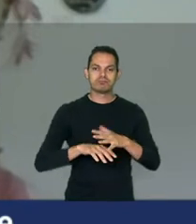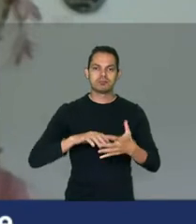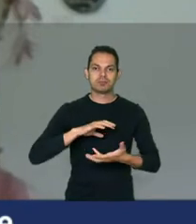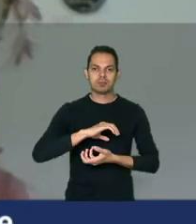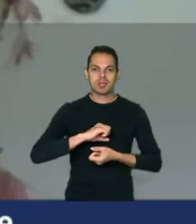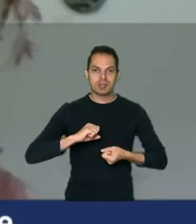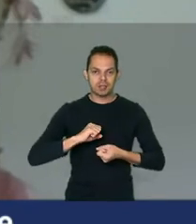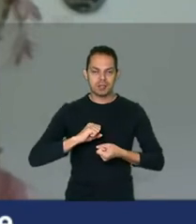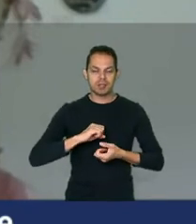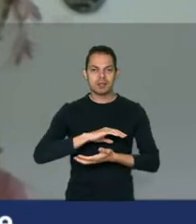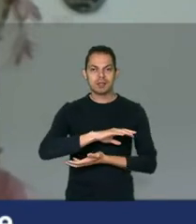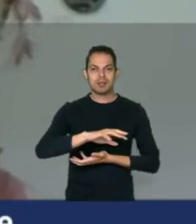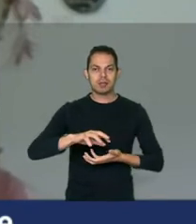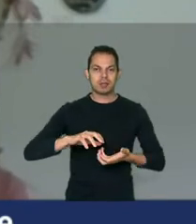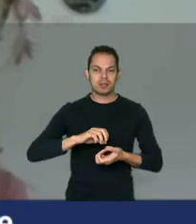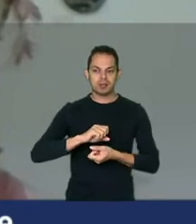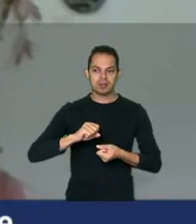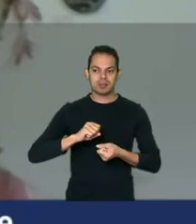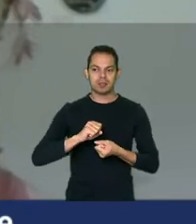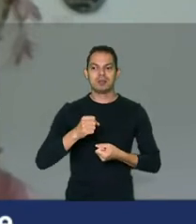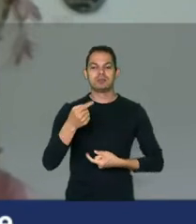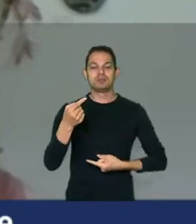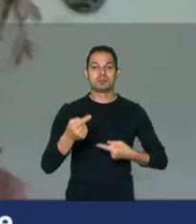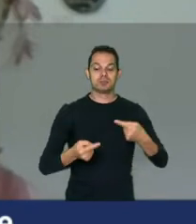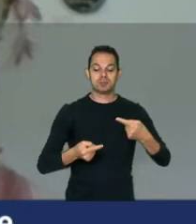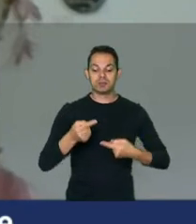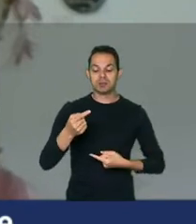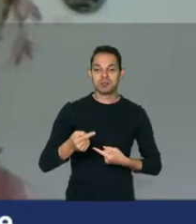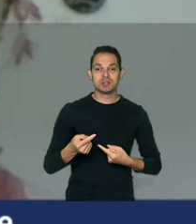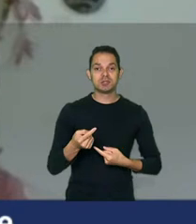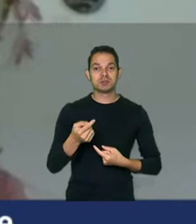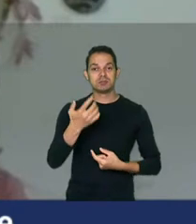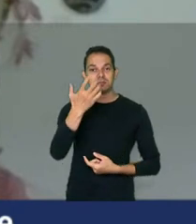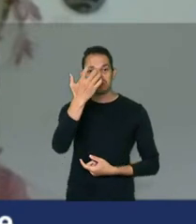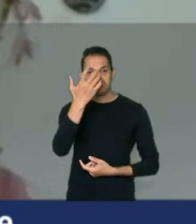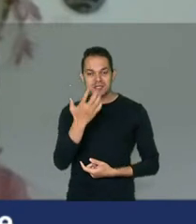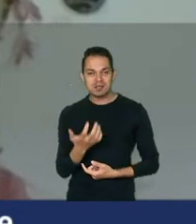USO SUSTENTÁVEL DOS RECURSOS NATURAIS DAS TERRAS E TERRITÓRIOS INDÍGENAS, ATRAVÀS DE UMA POLÍTICA